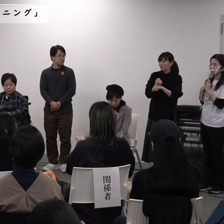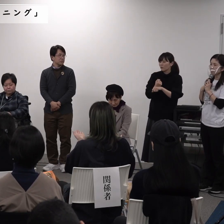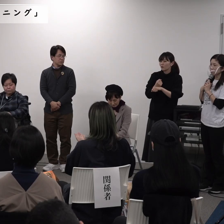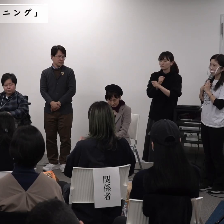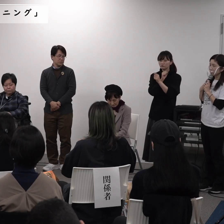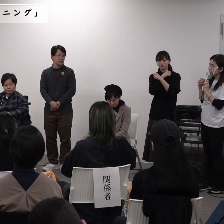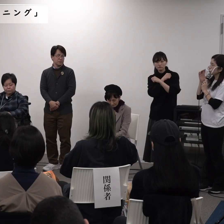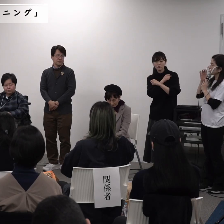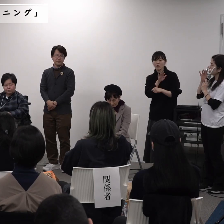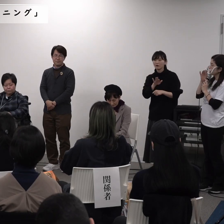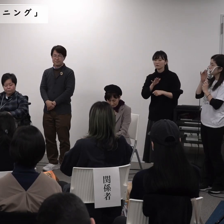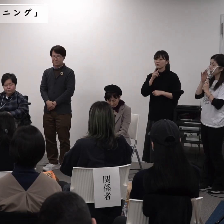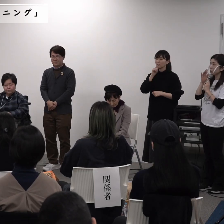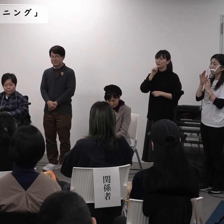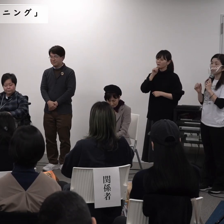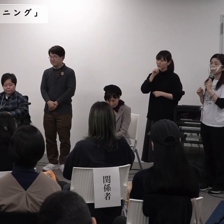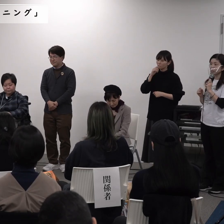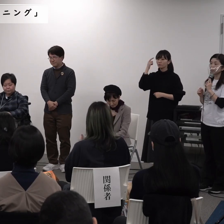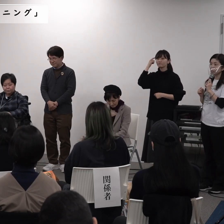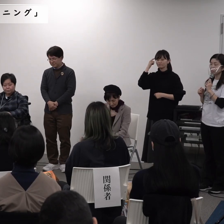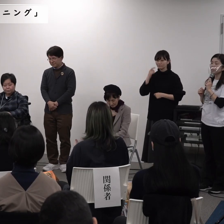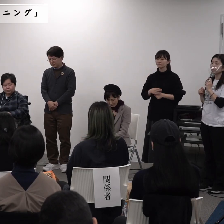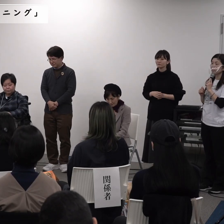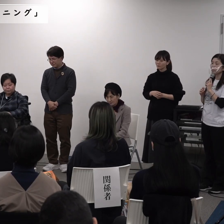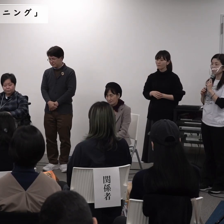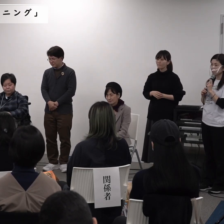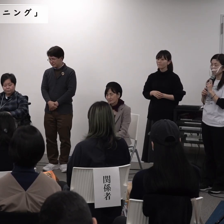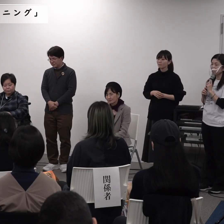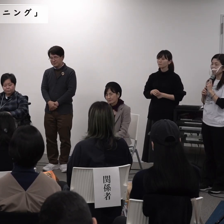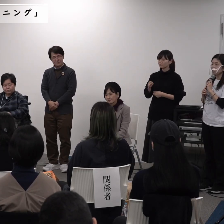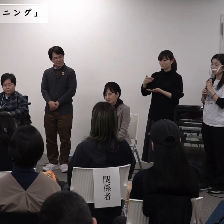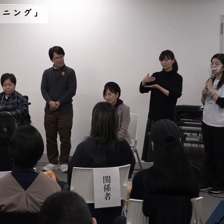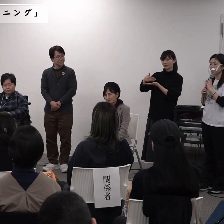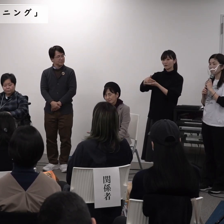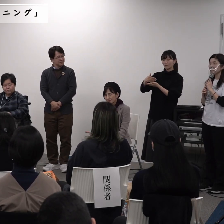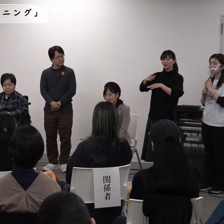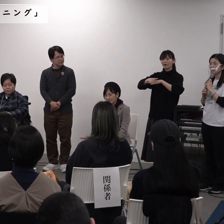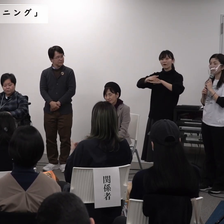もうこういうお話やっぱりなかなか 聞く機会がないので初めて聞いて